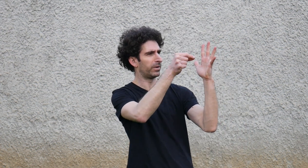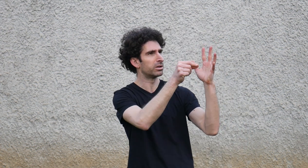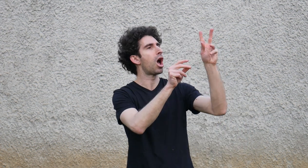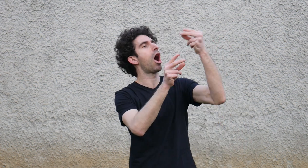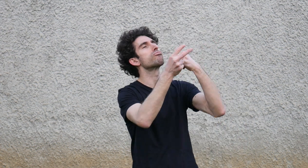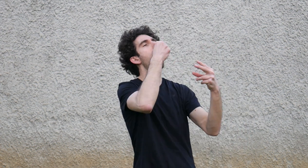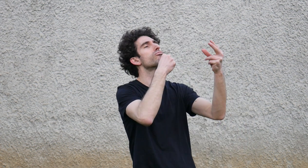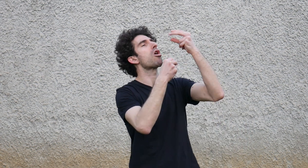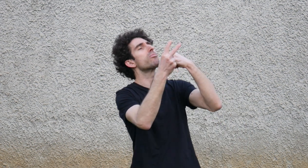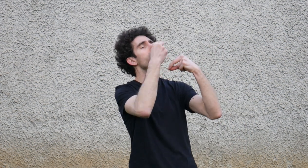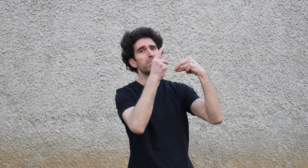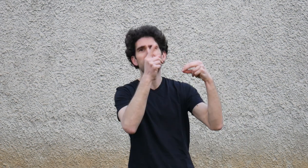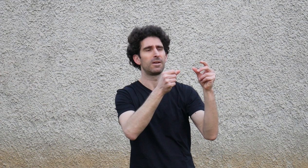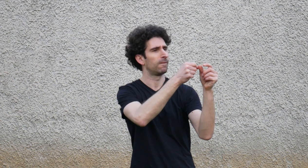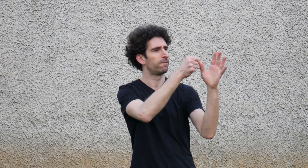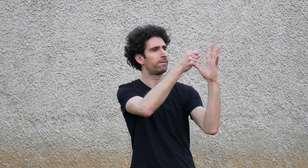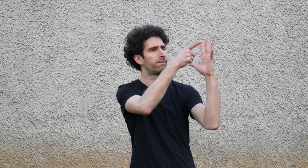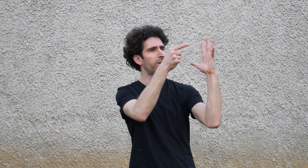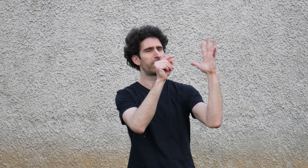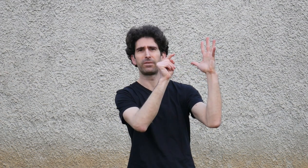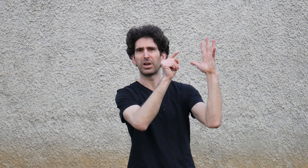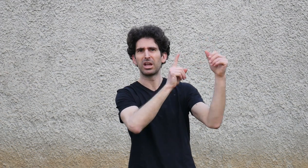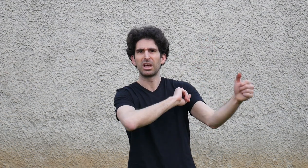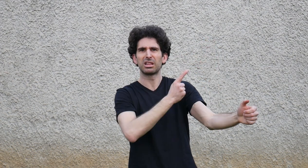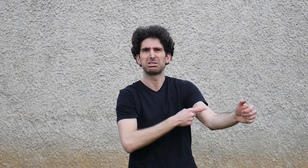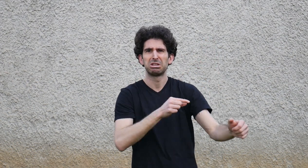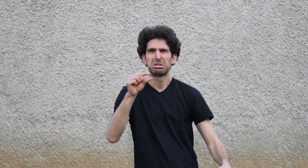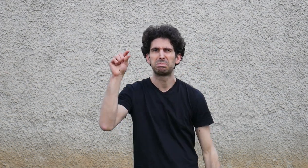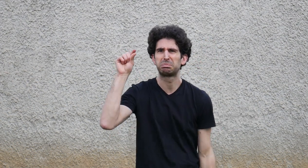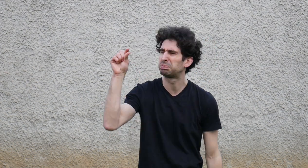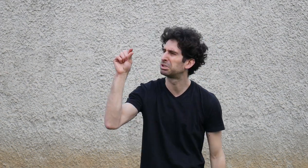Les paresseux mangent des feuilles très peu énergiques.